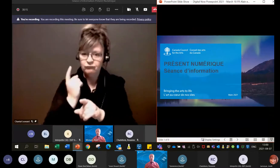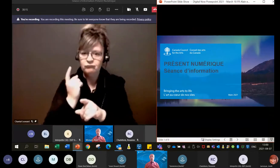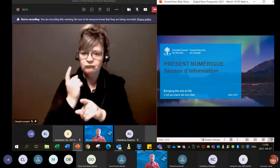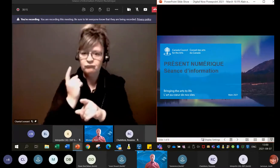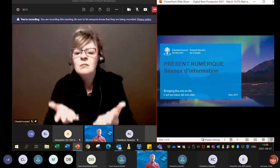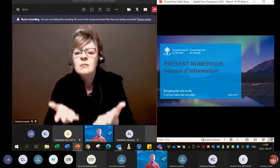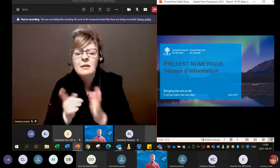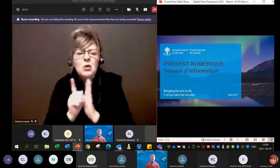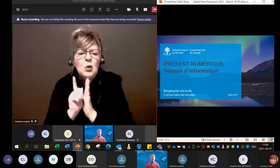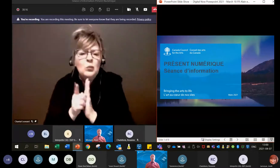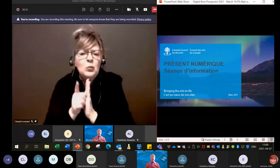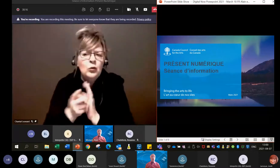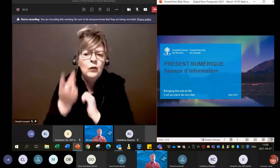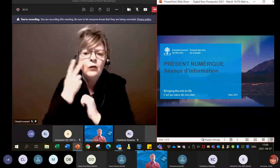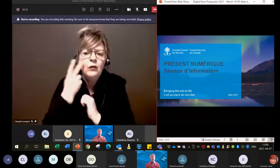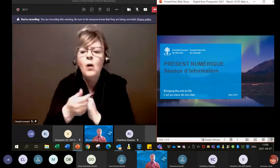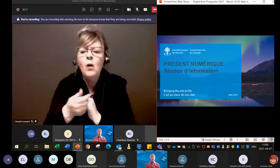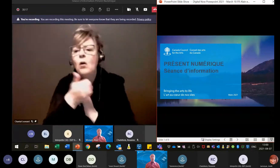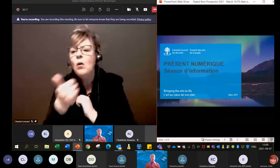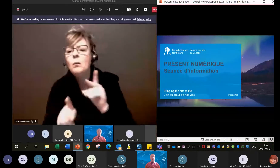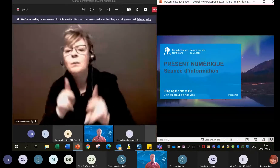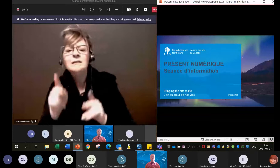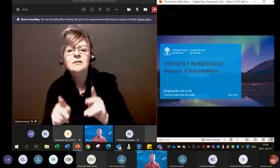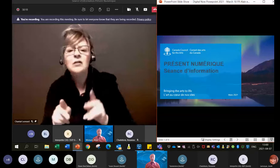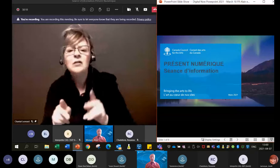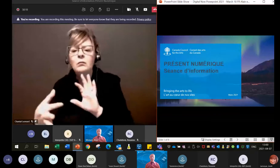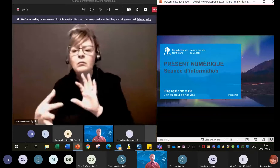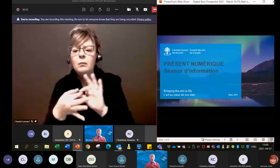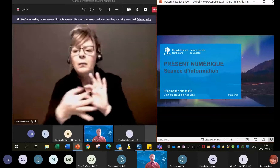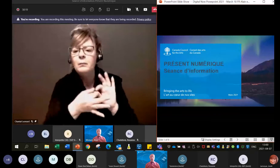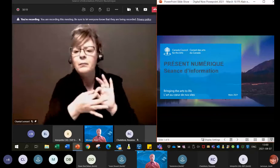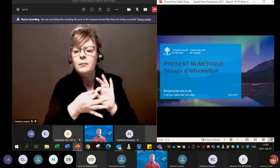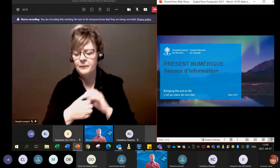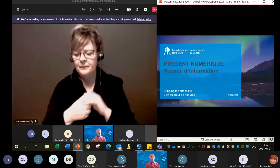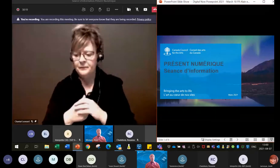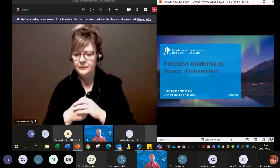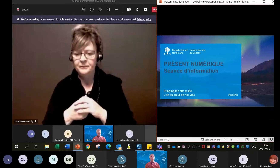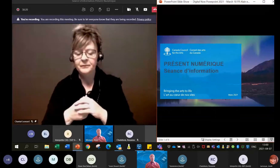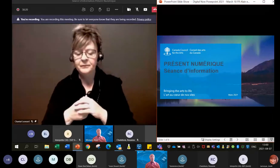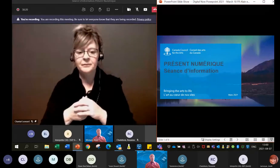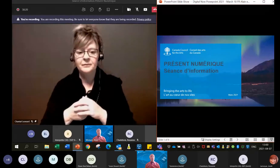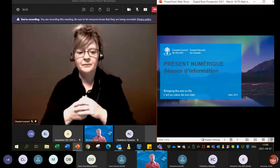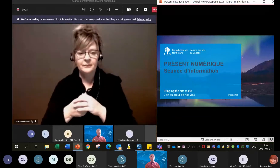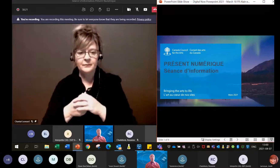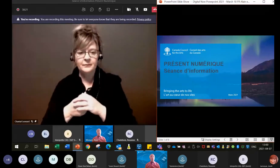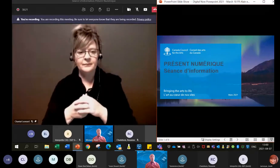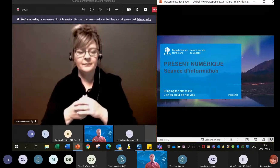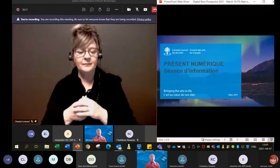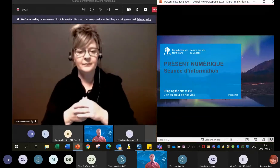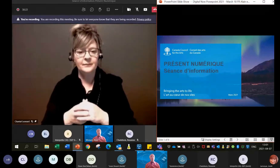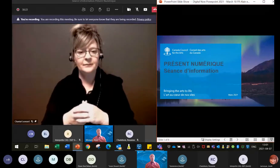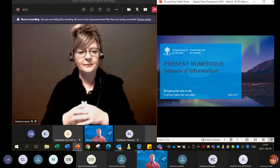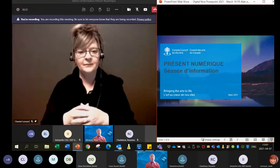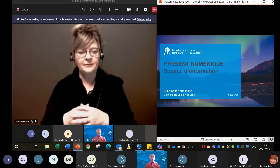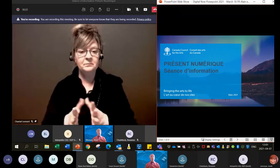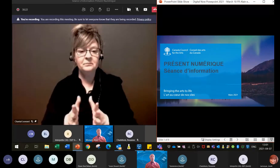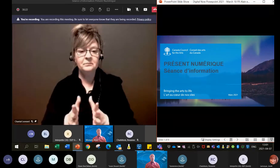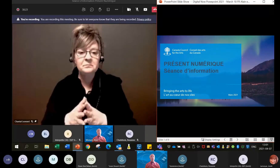le temps d’arriver, donc